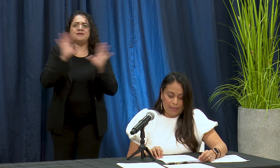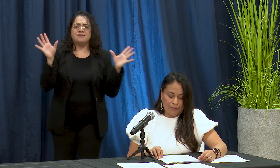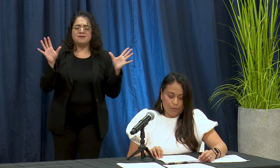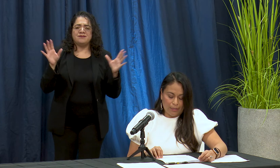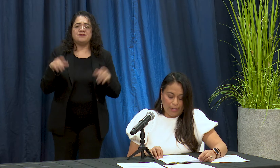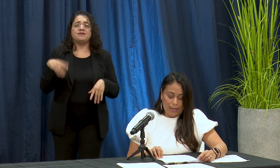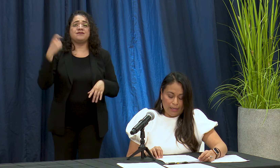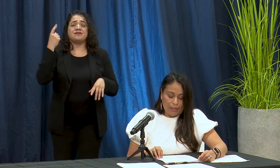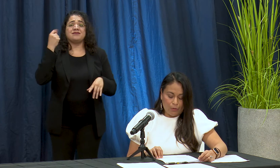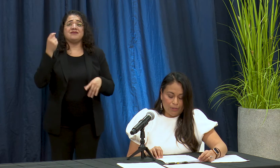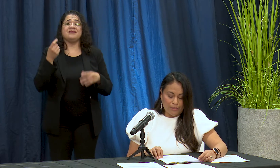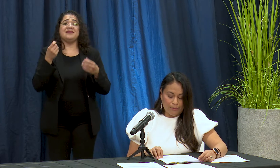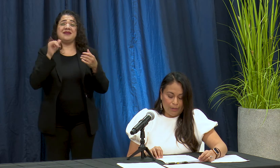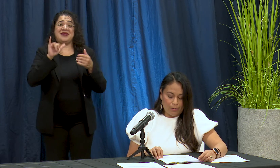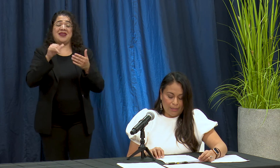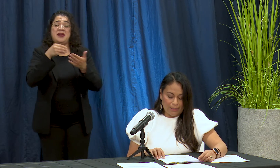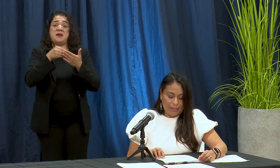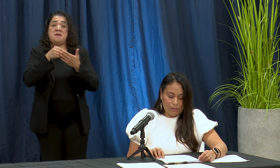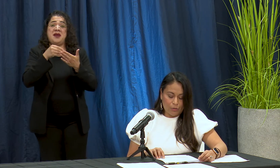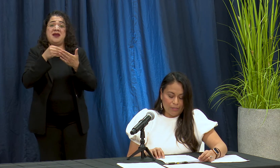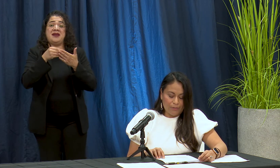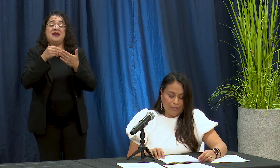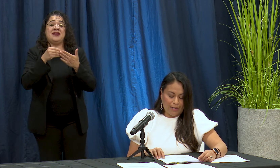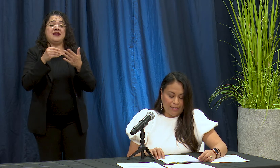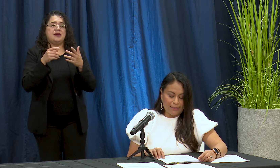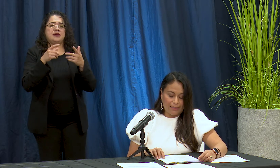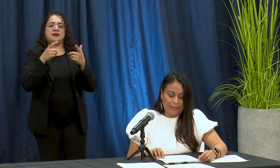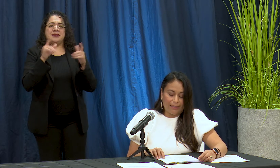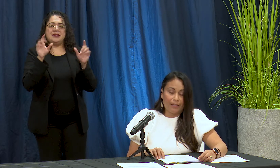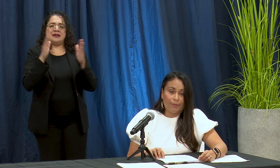California que no receive Iran asignación s federales directamente